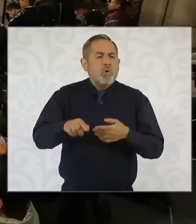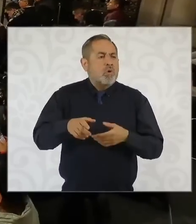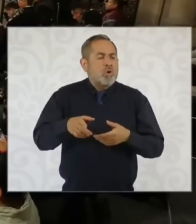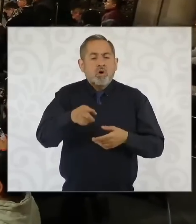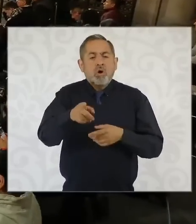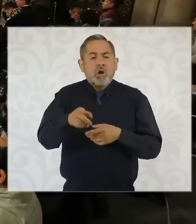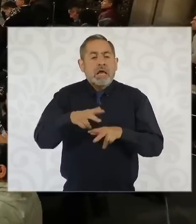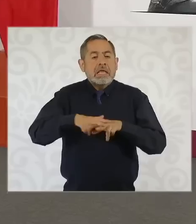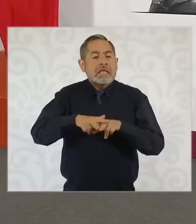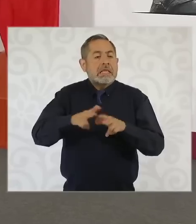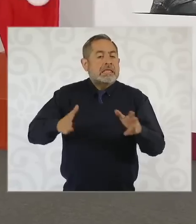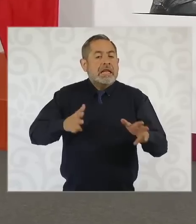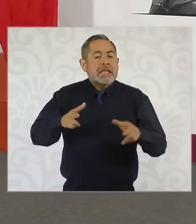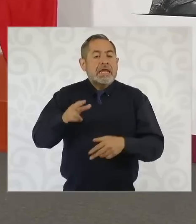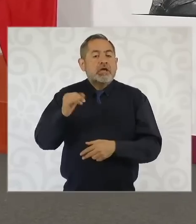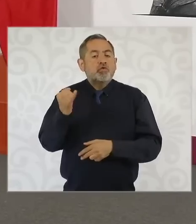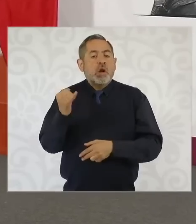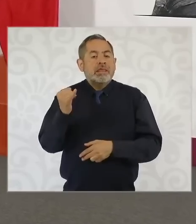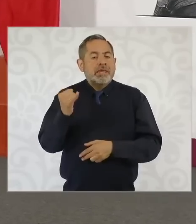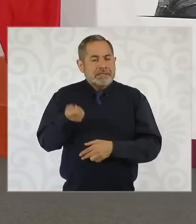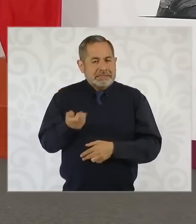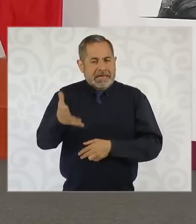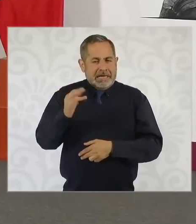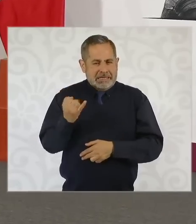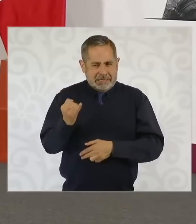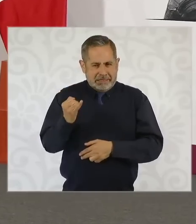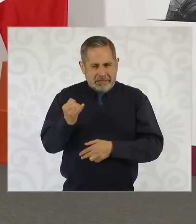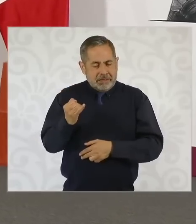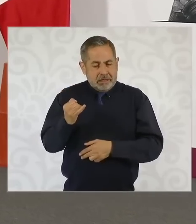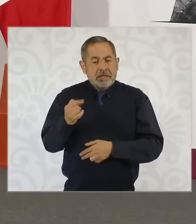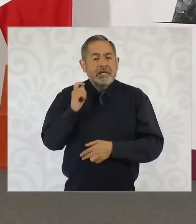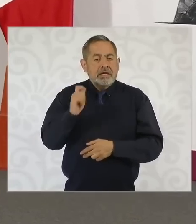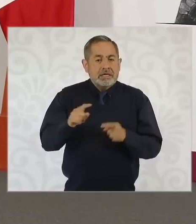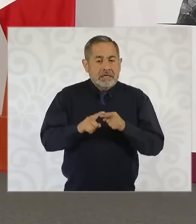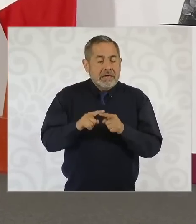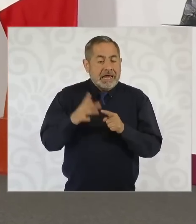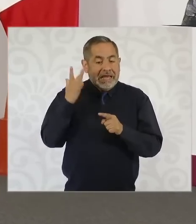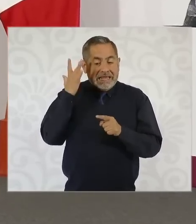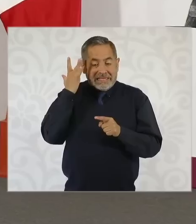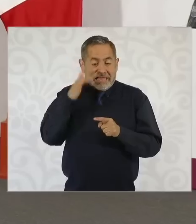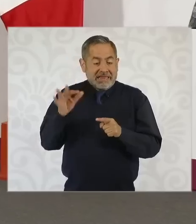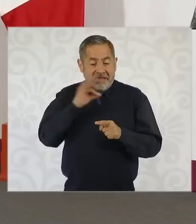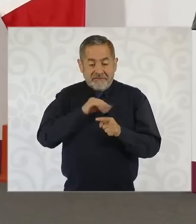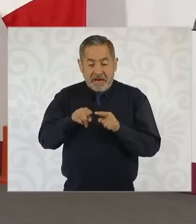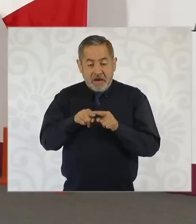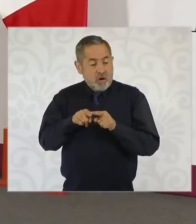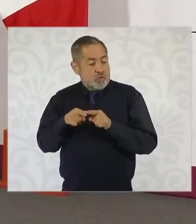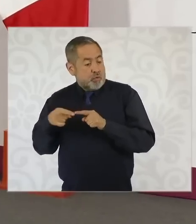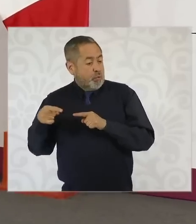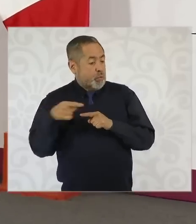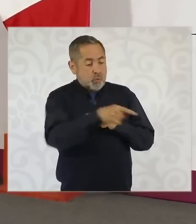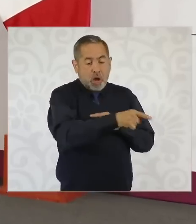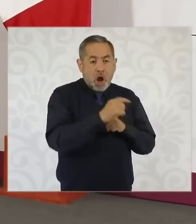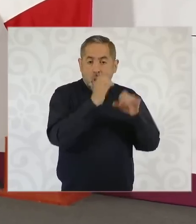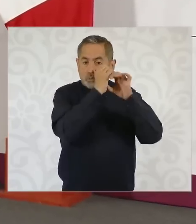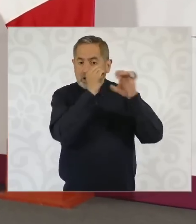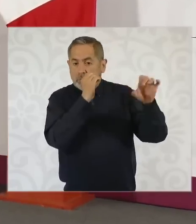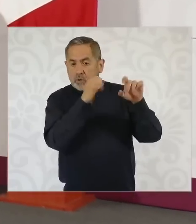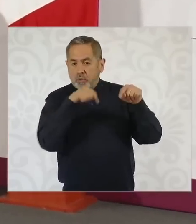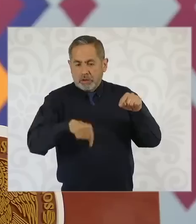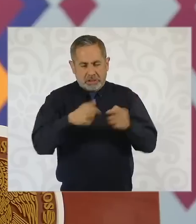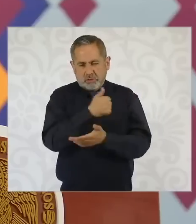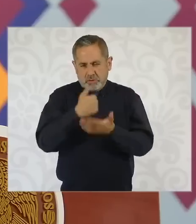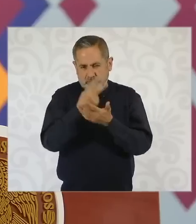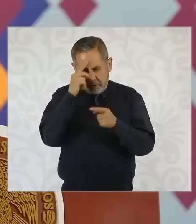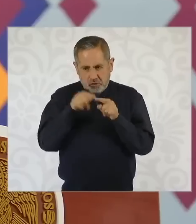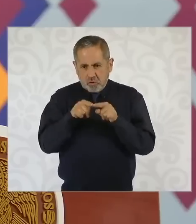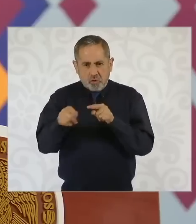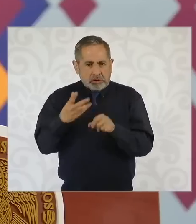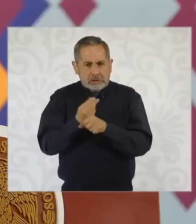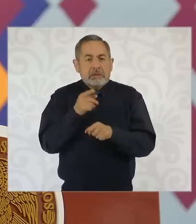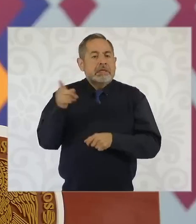tren insurgente que falta la parte que va de Santa Fe a observatorio también la están eh supervisando